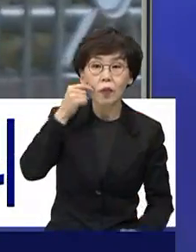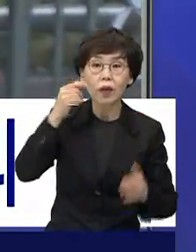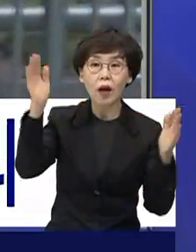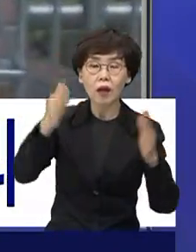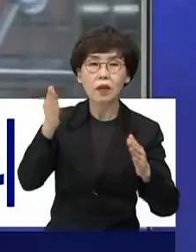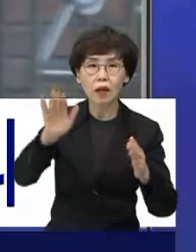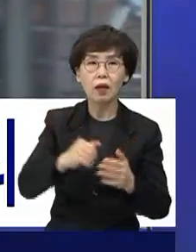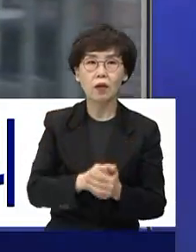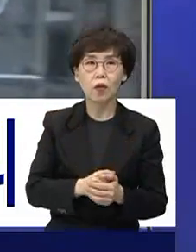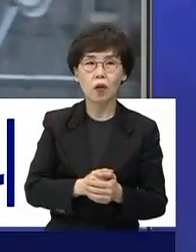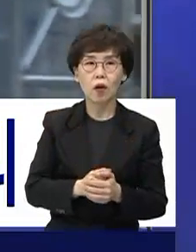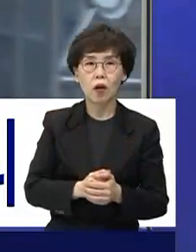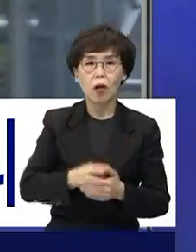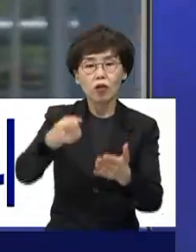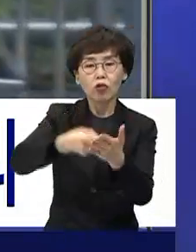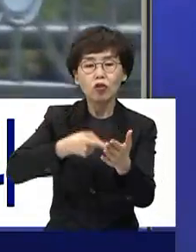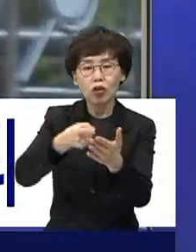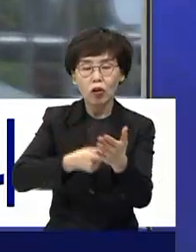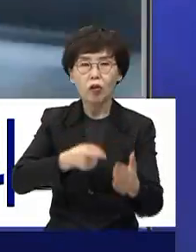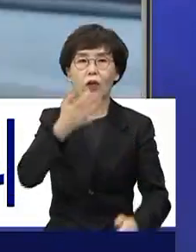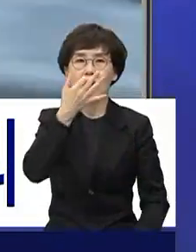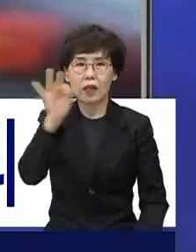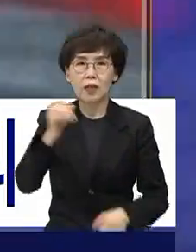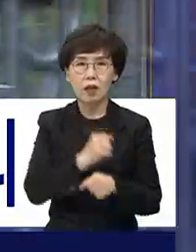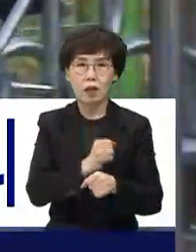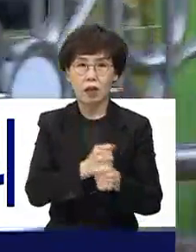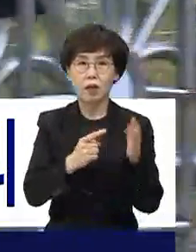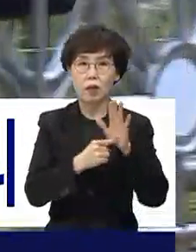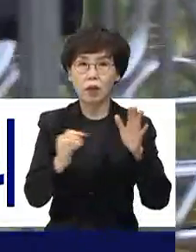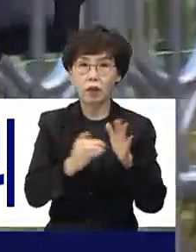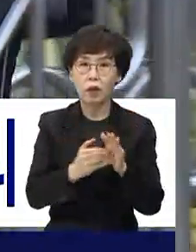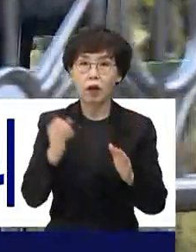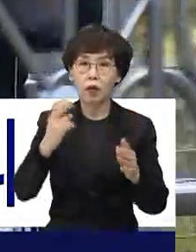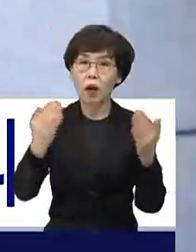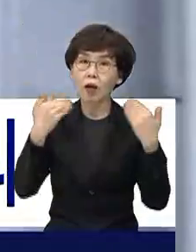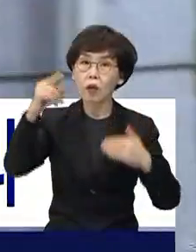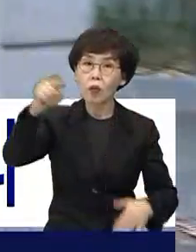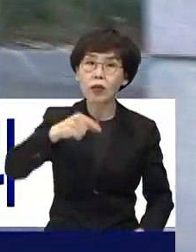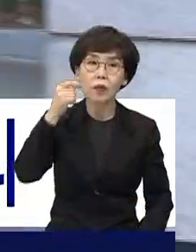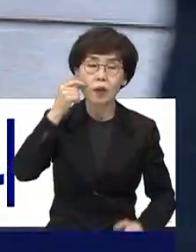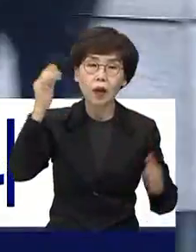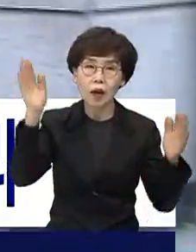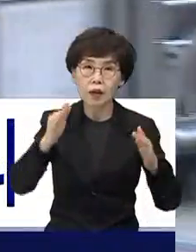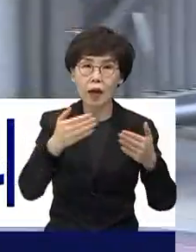학생도 출석 인정 결석으로 처리하기로 했습니다. 또 등교하지 못한 학생이 학급 단위